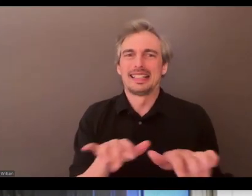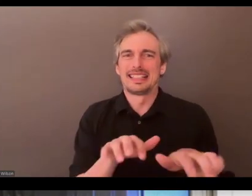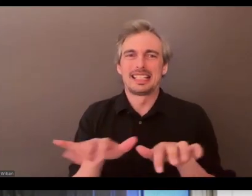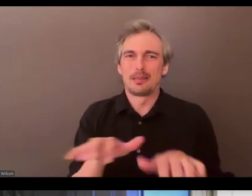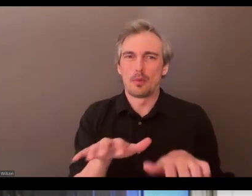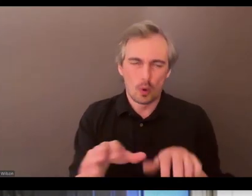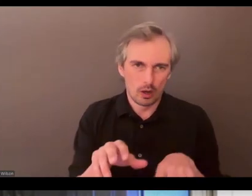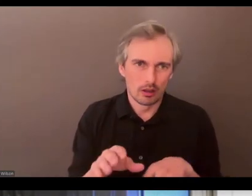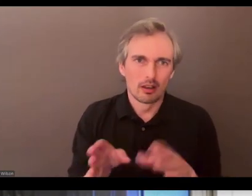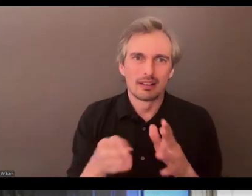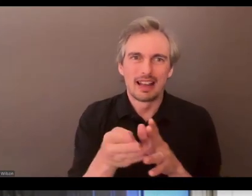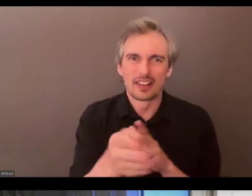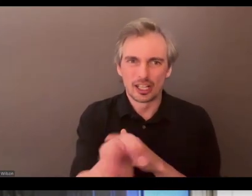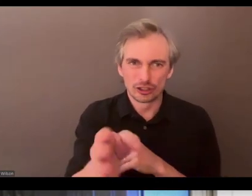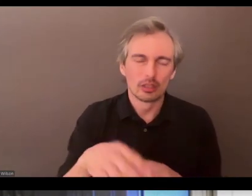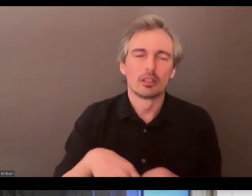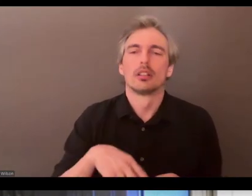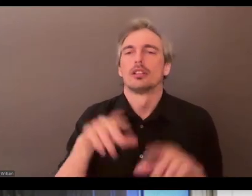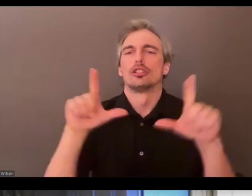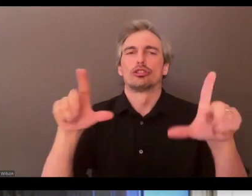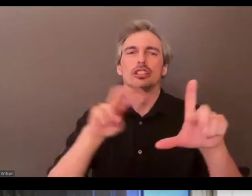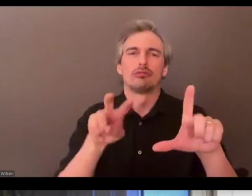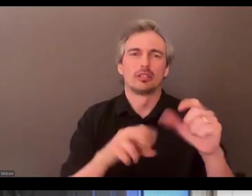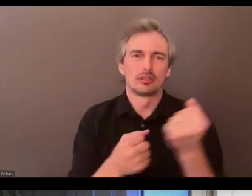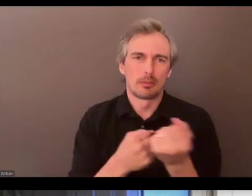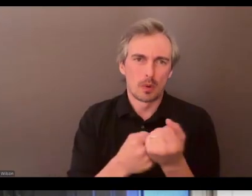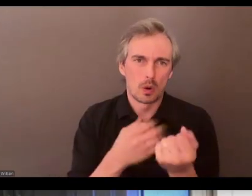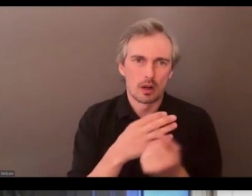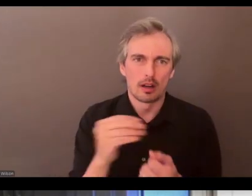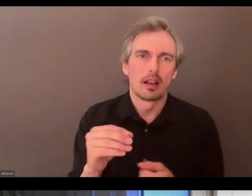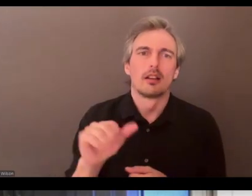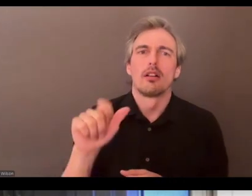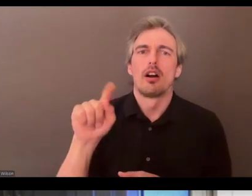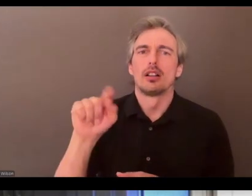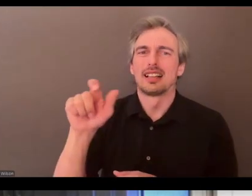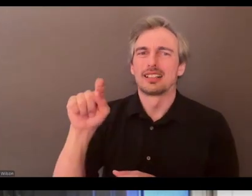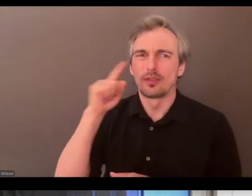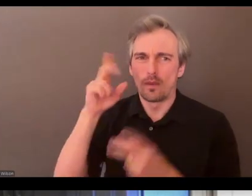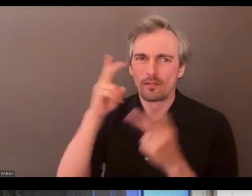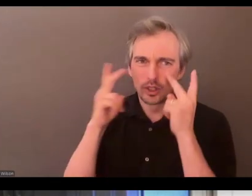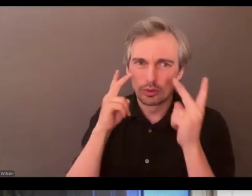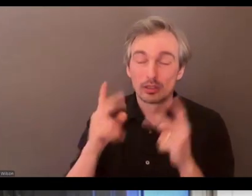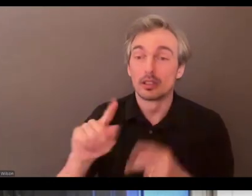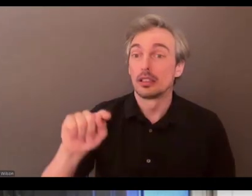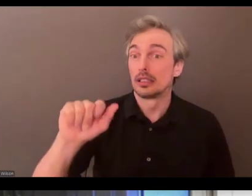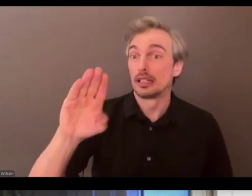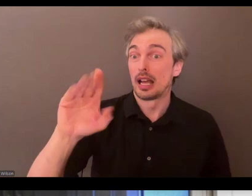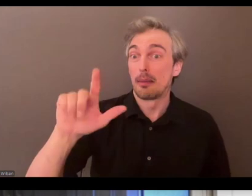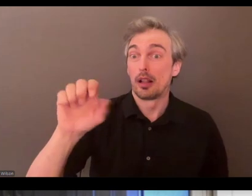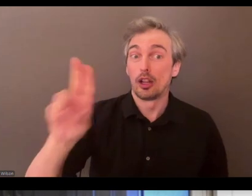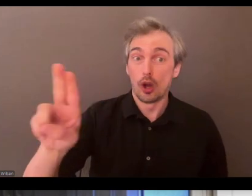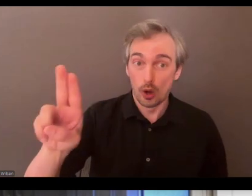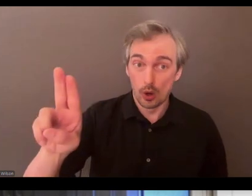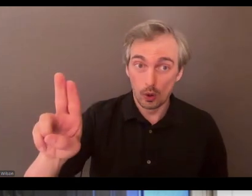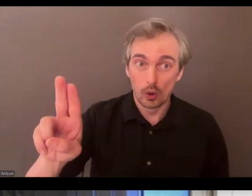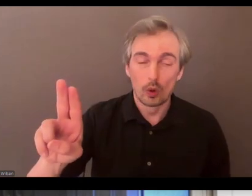アクセシビリティ機能は改善されていますが、コン プライアンスのためには慎重なデザインが必要です。 エクセル。